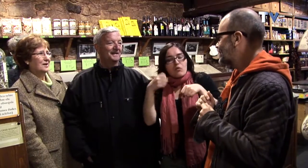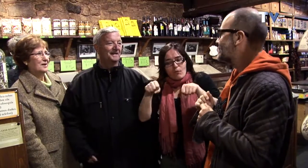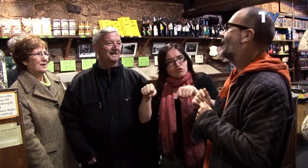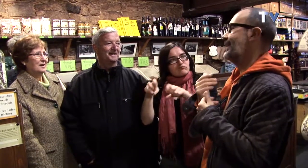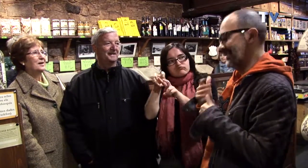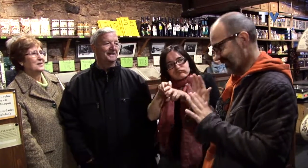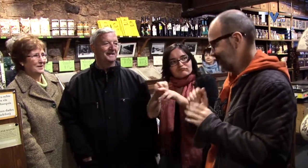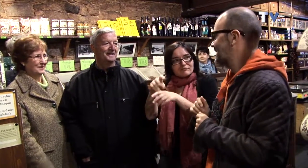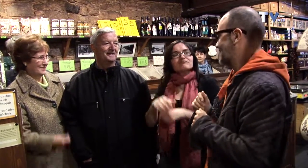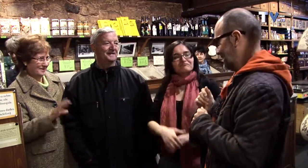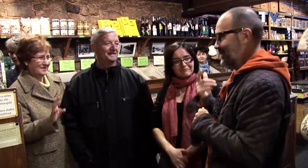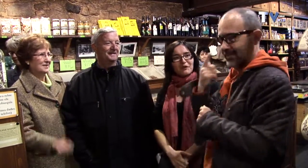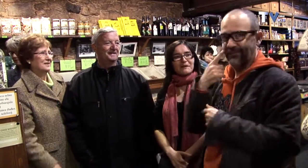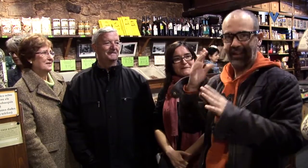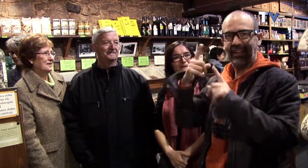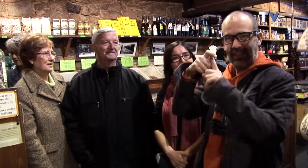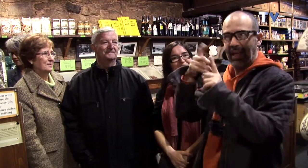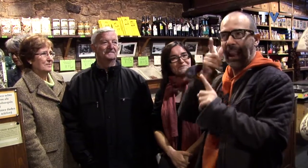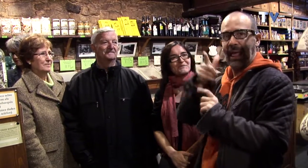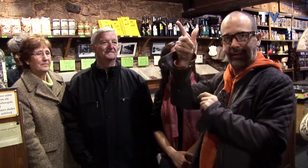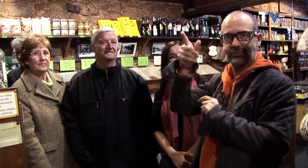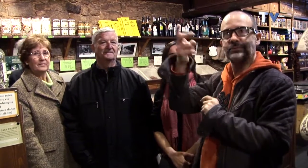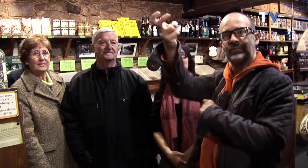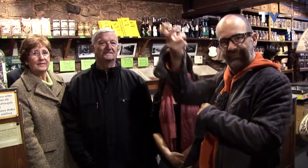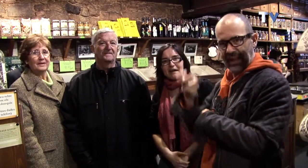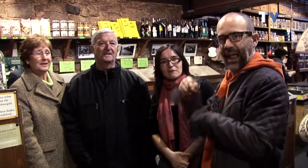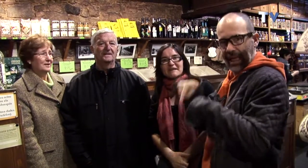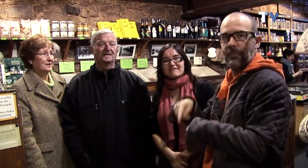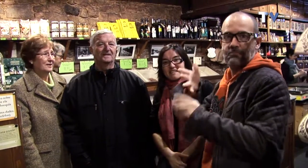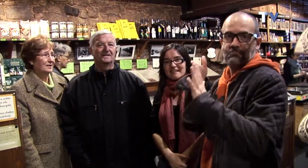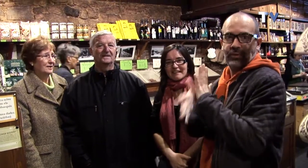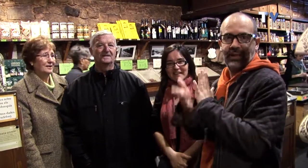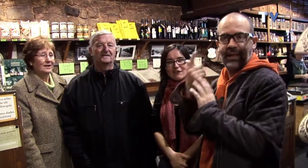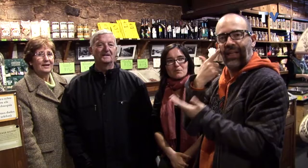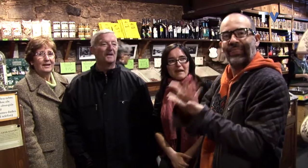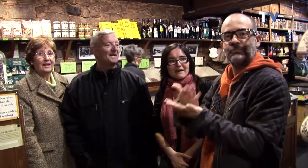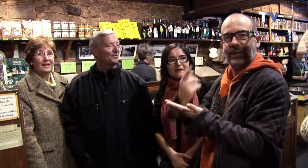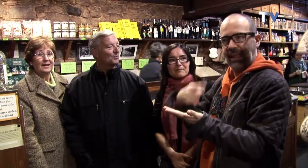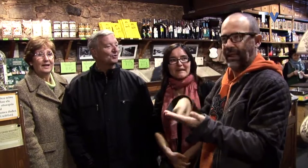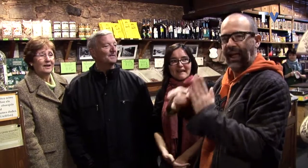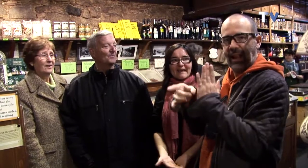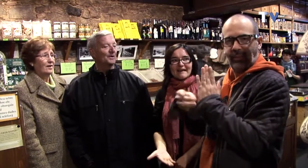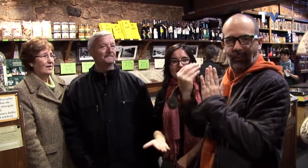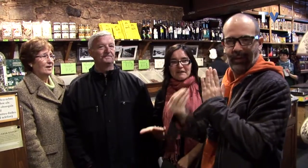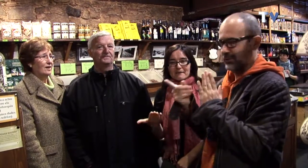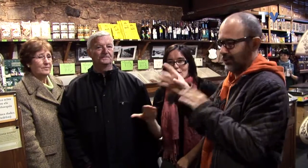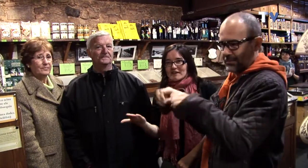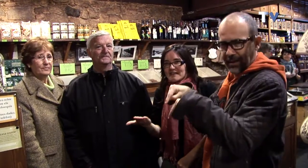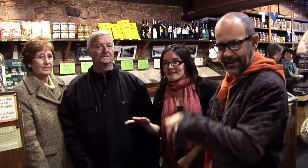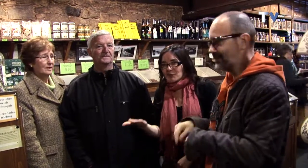No, no, vivimos en el Tibidabo. Hemos venido en moto. ¿Habéis visto? El tibidabo está lejos y vienen expresamente aquí,